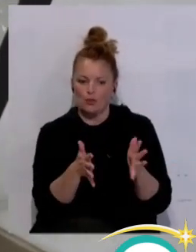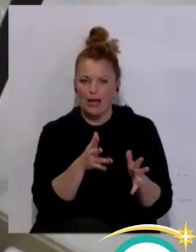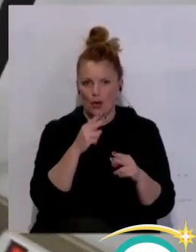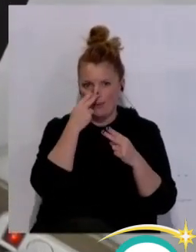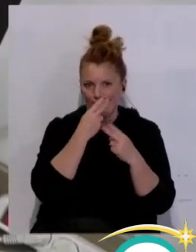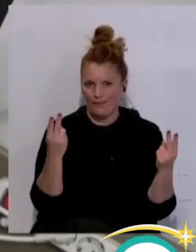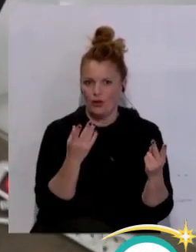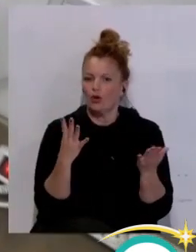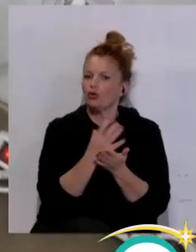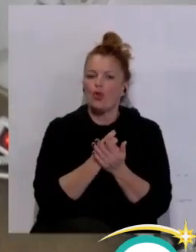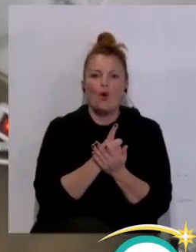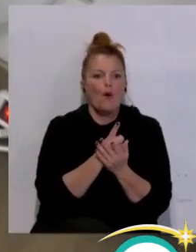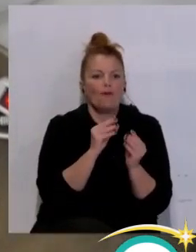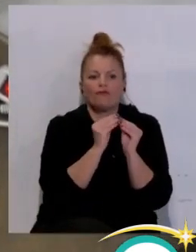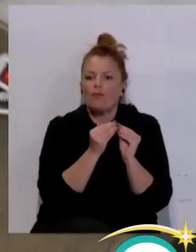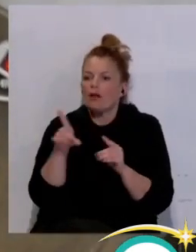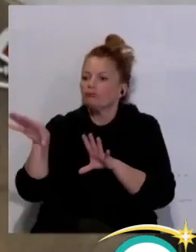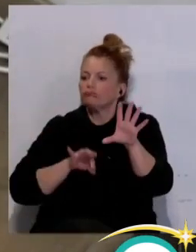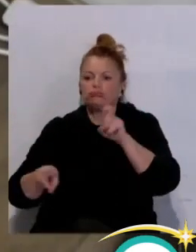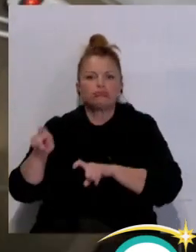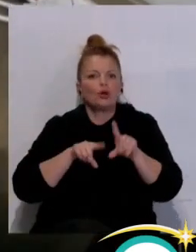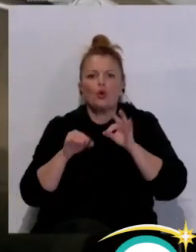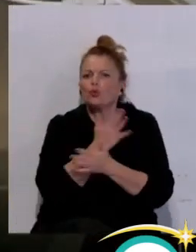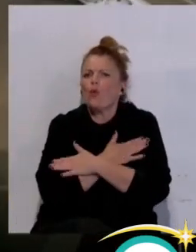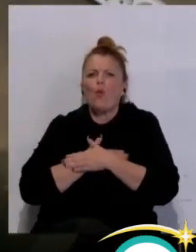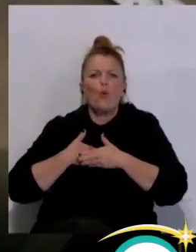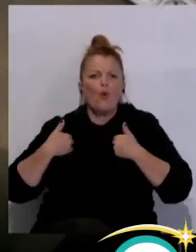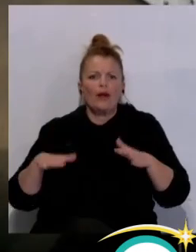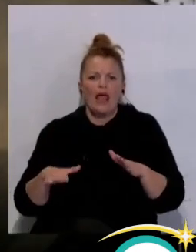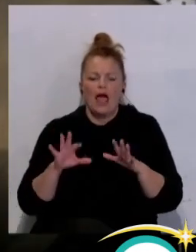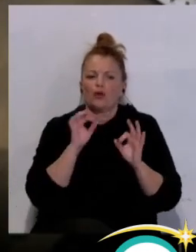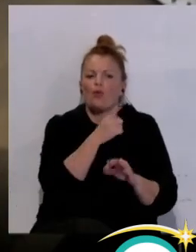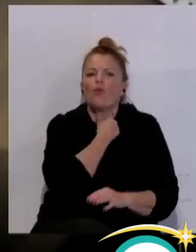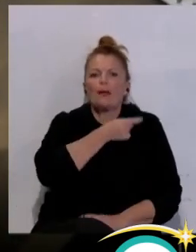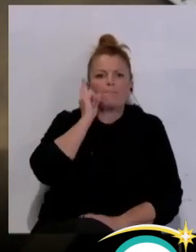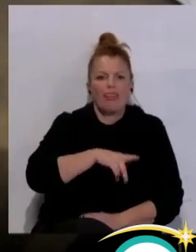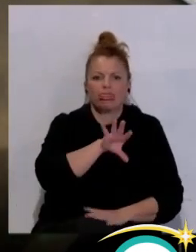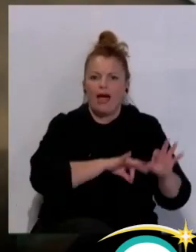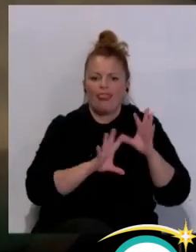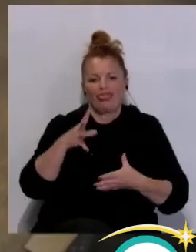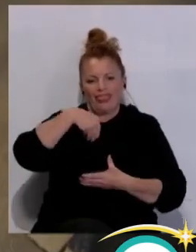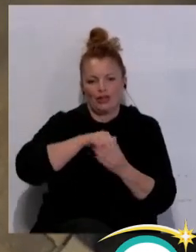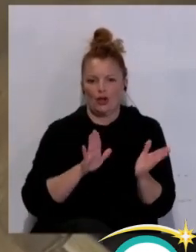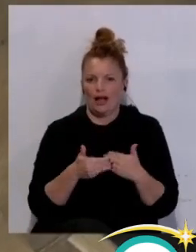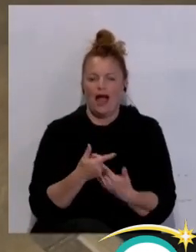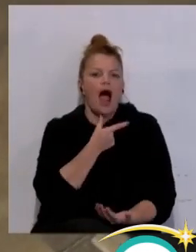es personalizado coge usted todo lo que quiera y es lo que va dentro de la caja ya a gusto de cada